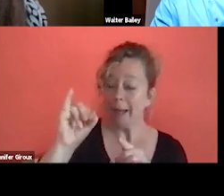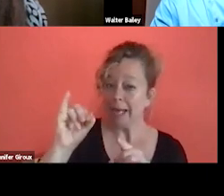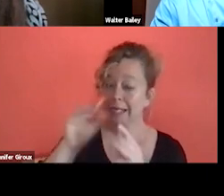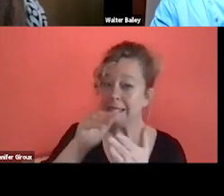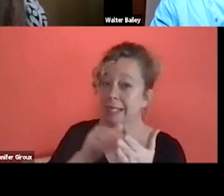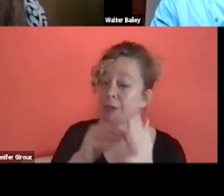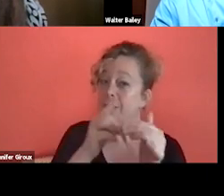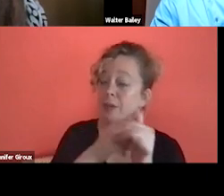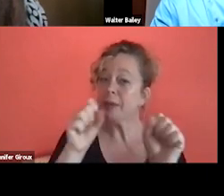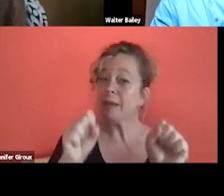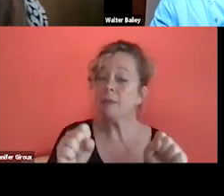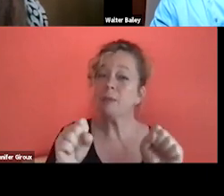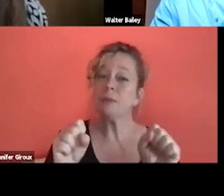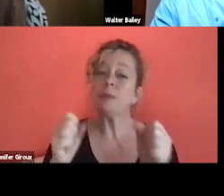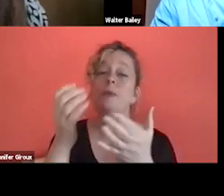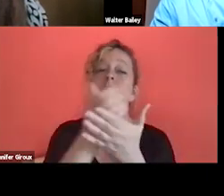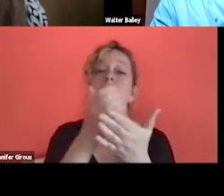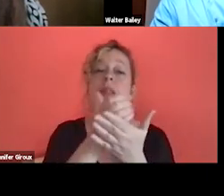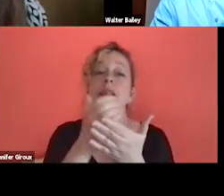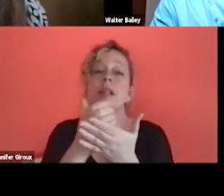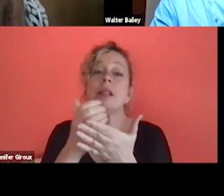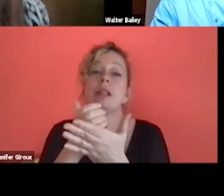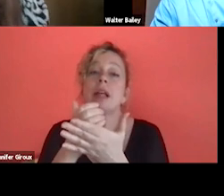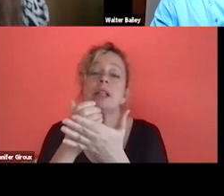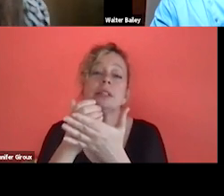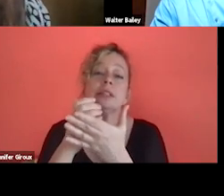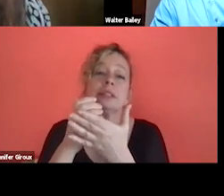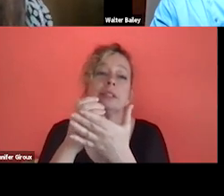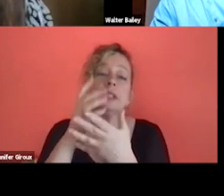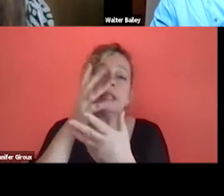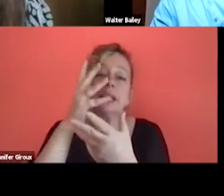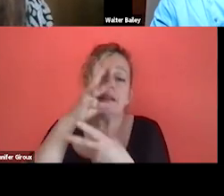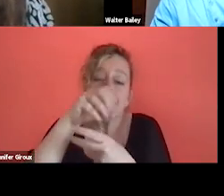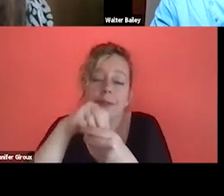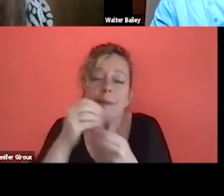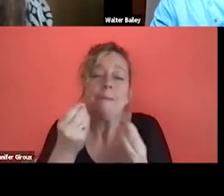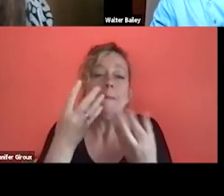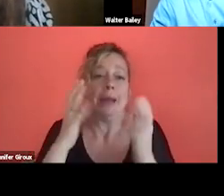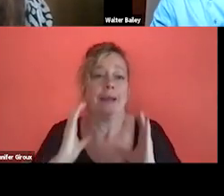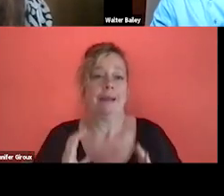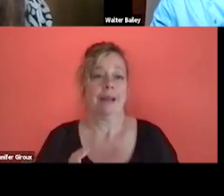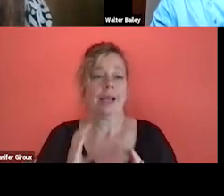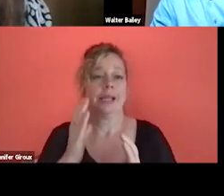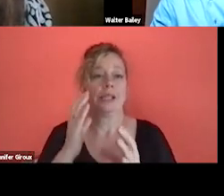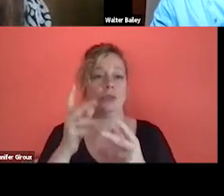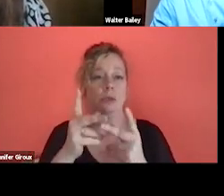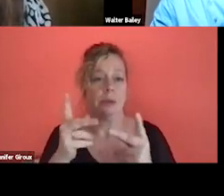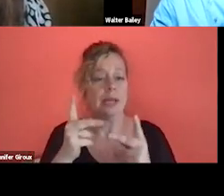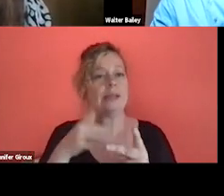que pudimos involucrar colectivamente a tantos clientes y llevarlos a un lugar en el que se sientan seguros,